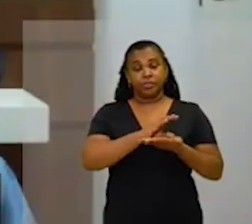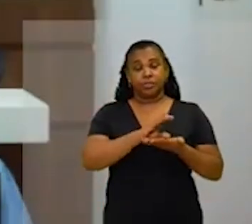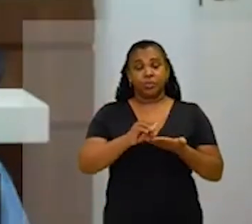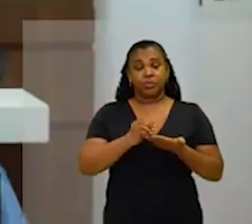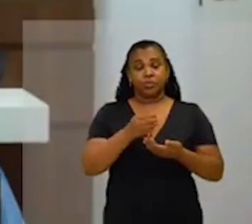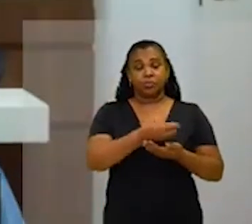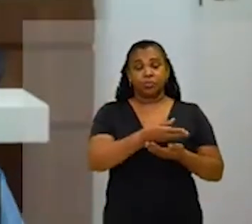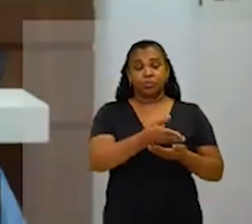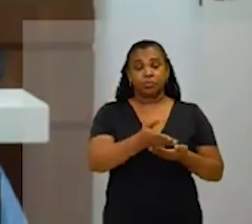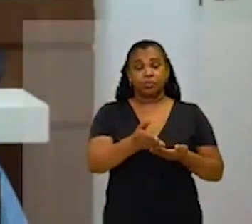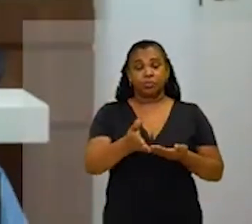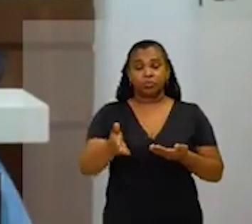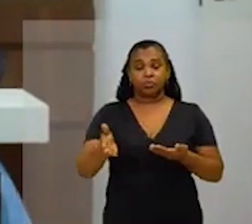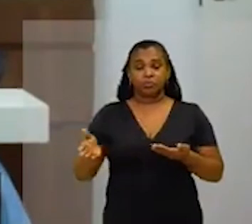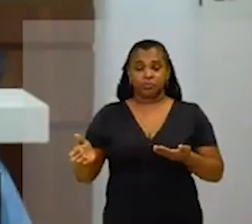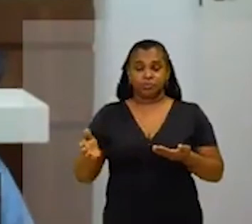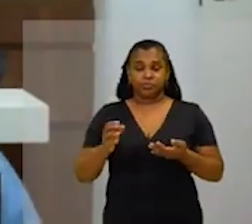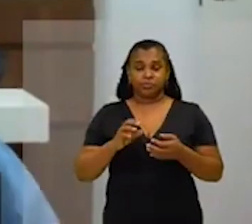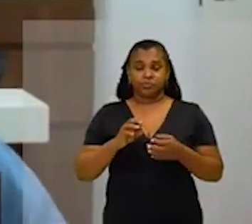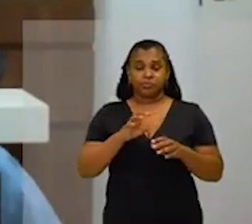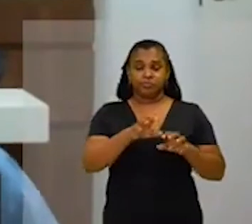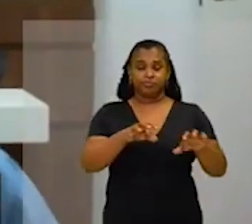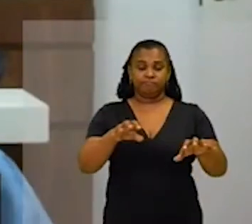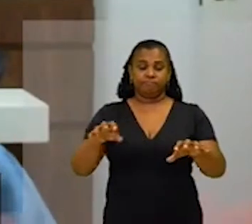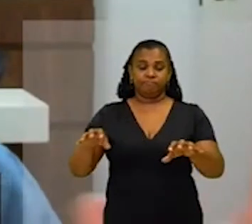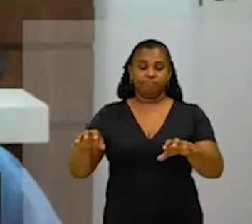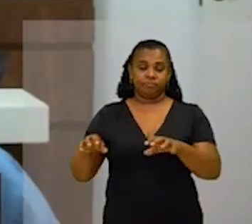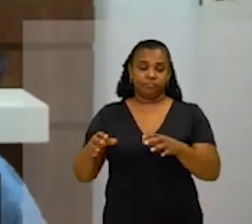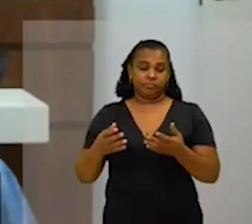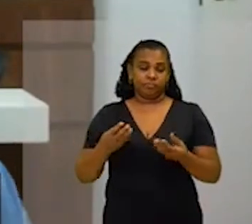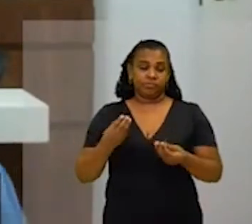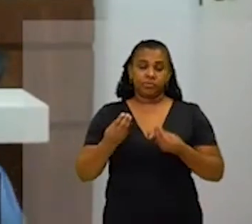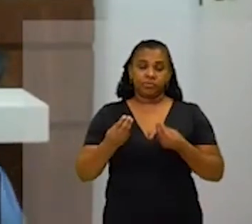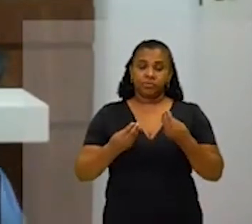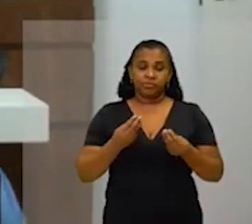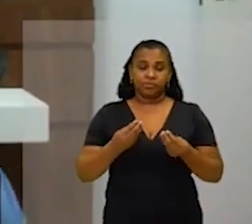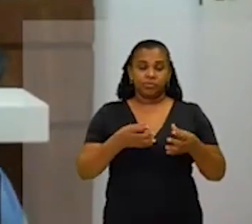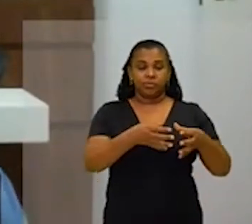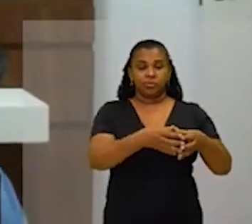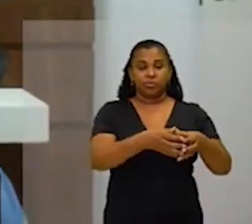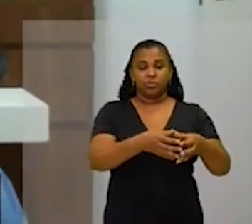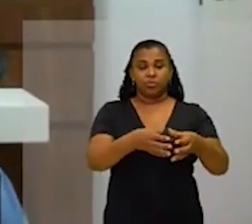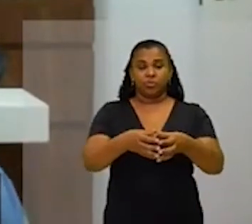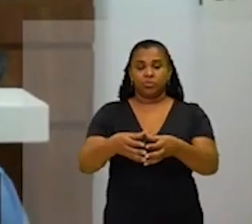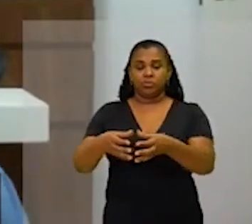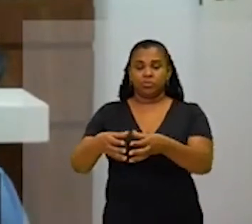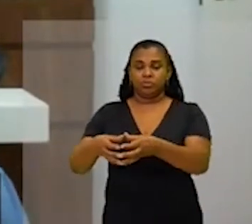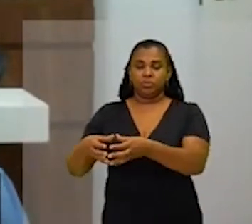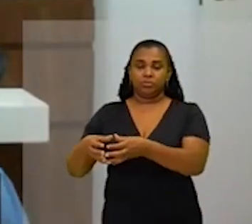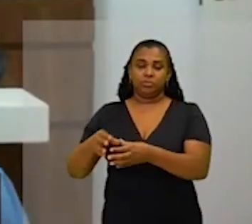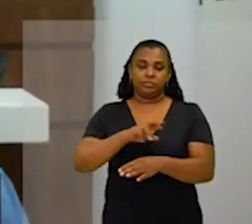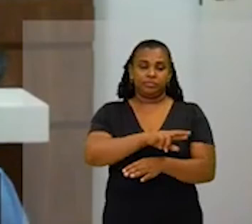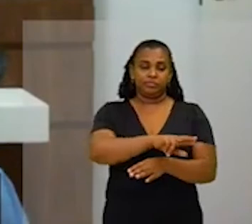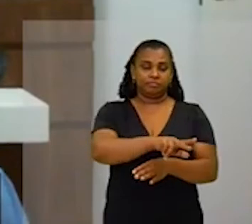qualidade apresenta distribuição relativa desse recurso em relação aos grupos de todo tipo não